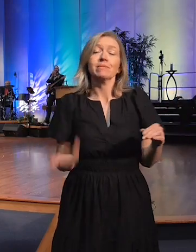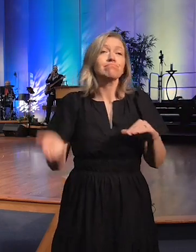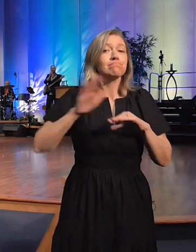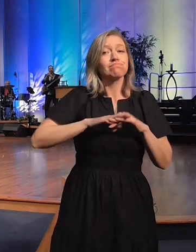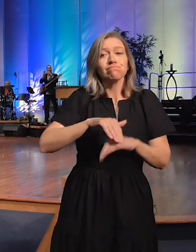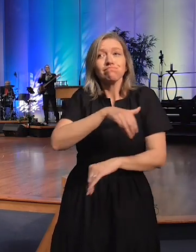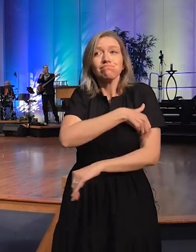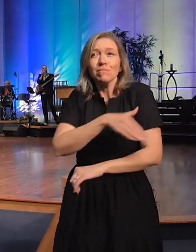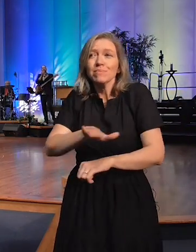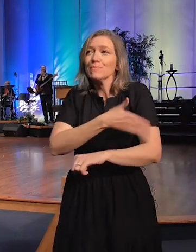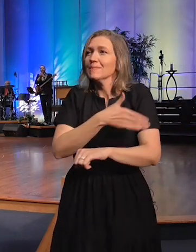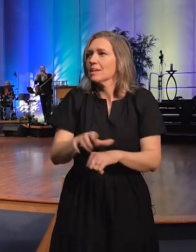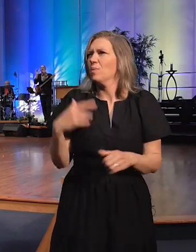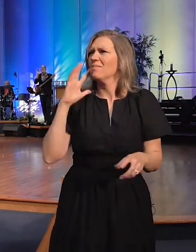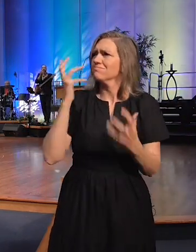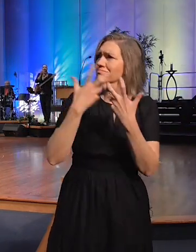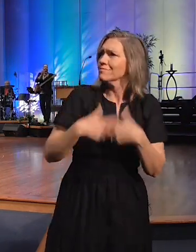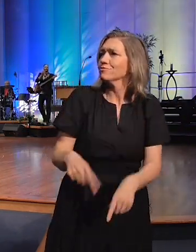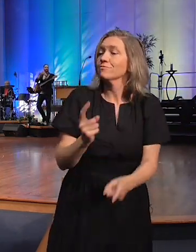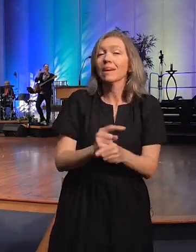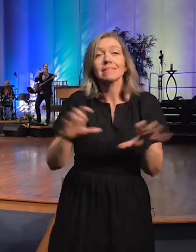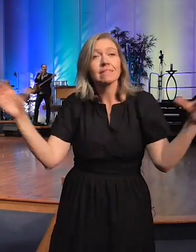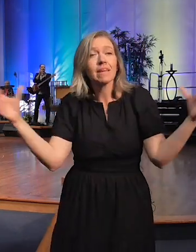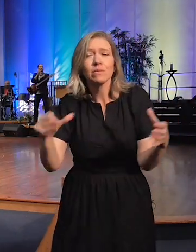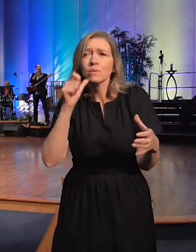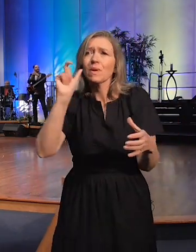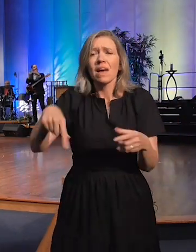cuando estemos todos juntos no tenemos que elegir un lado esta noche para captar una vibra para captar una buena